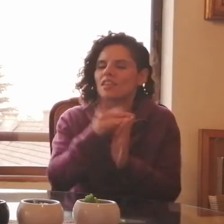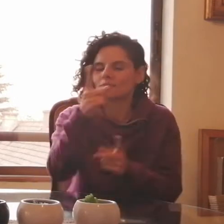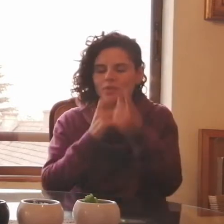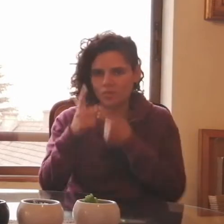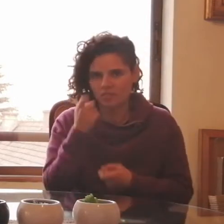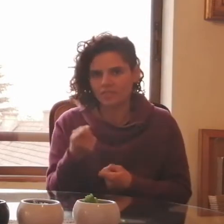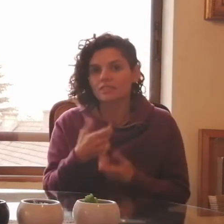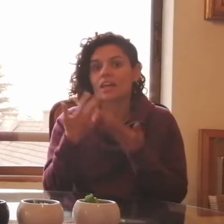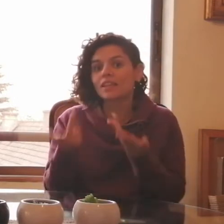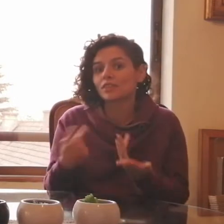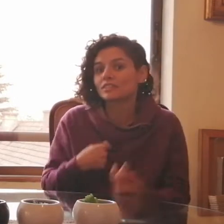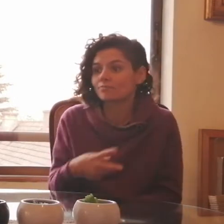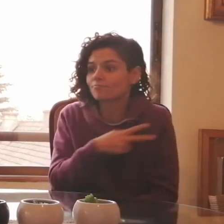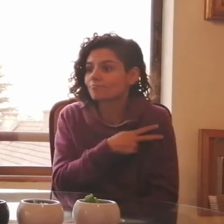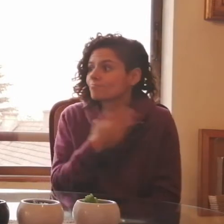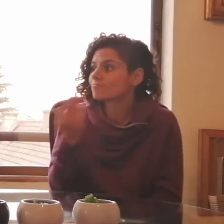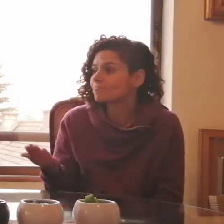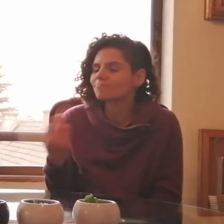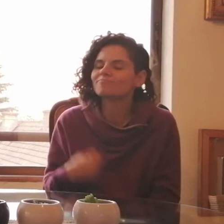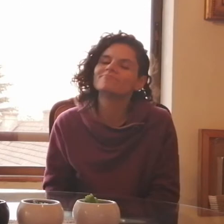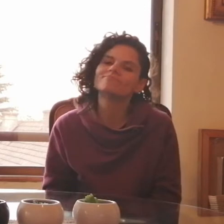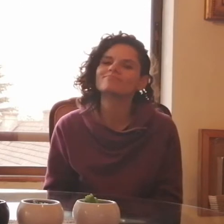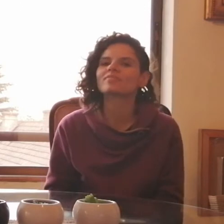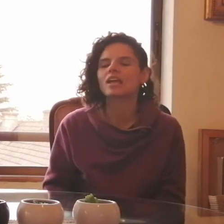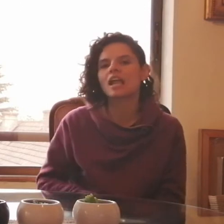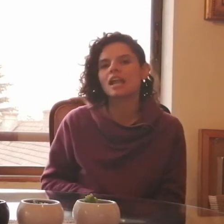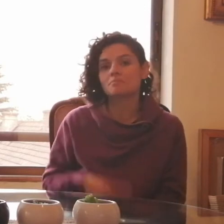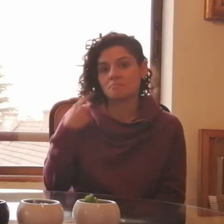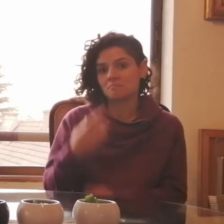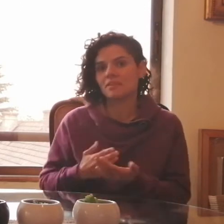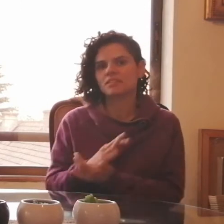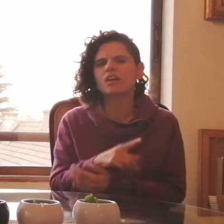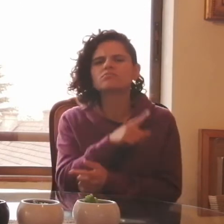Asi que Bernie, primero para que la gente entienda por qué estás siendo tu